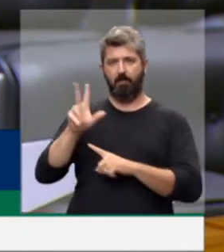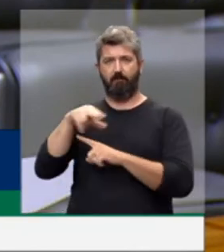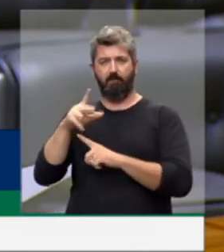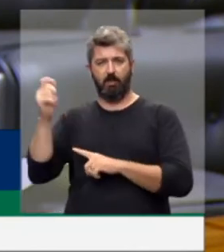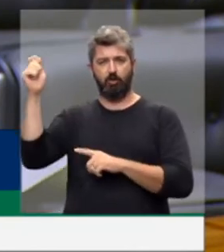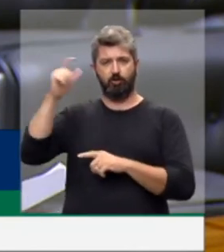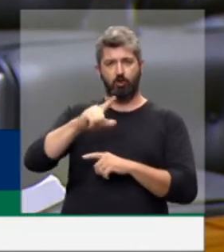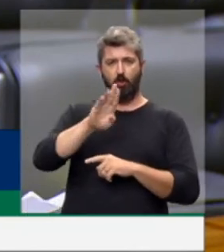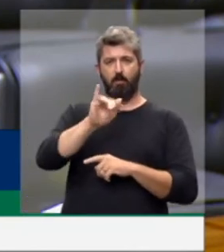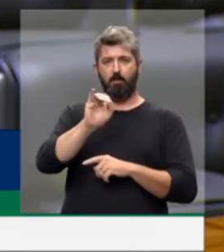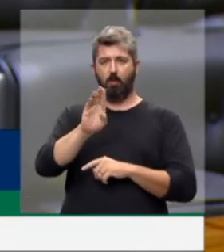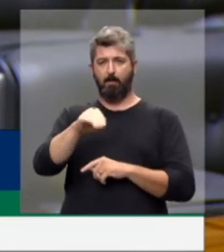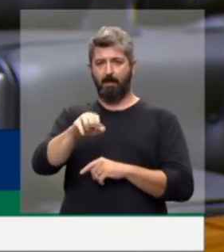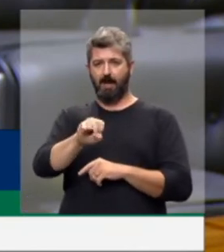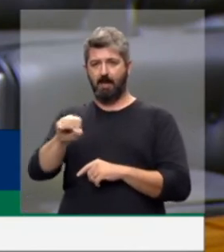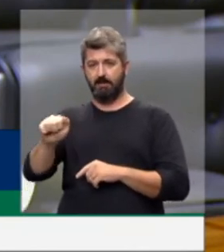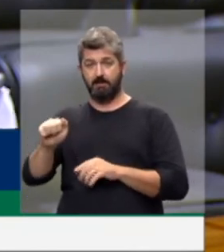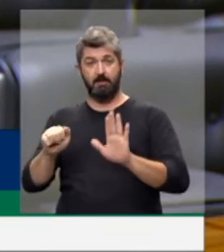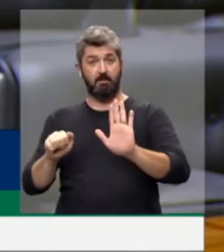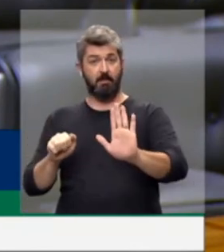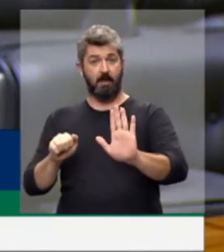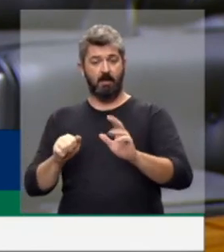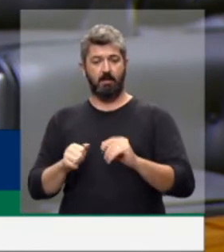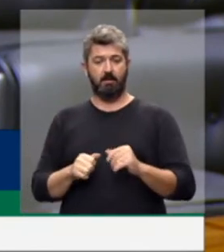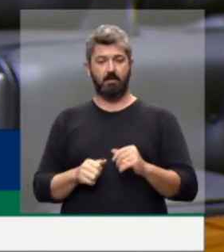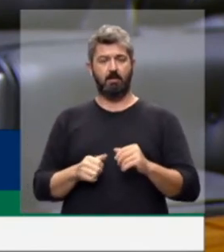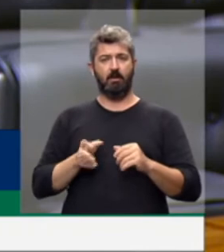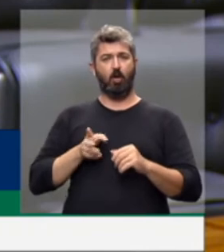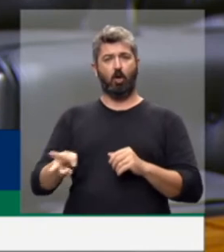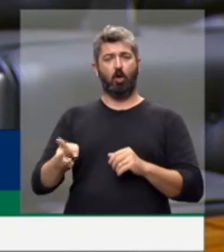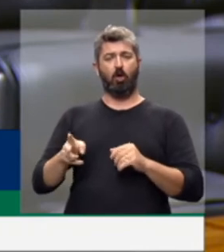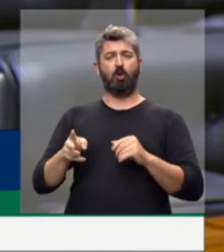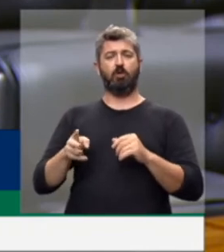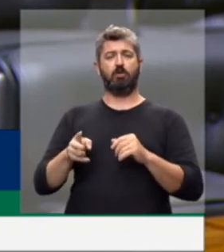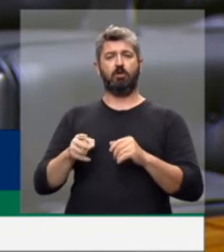COM A RETIRADA DE SUBSÍDIO PARA TODAS AS ENERGIAS, DAS ENERGIAS RENOVÁVEIS, EÓ LICA, SOLAR, BIOMASSA, MAS SE